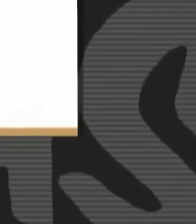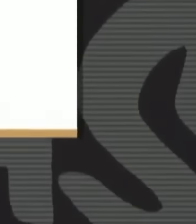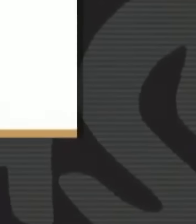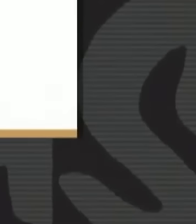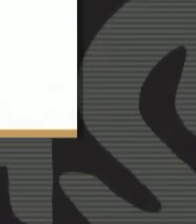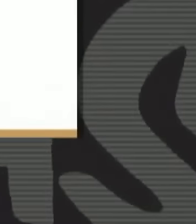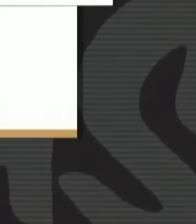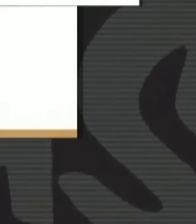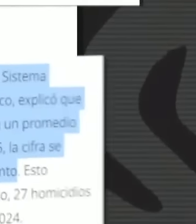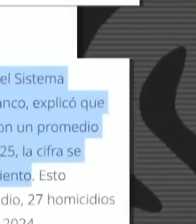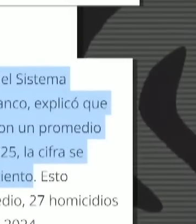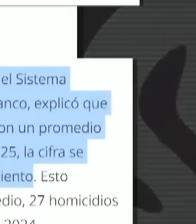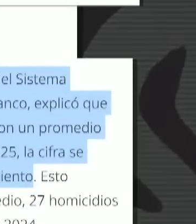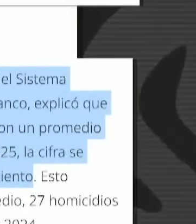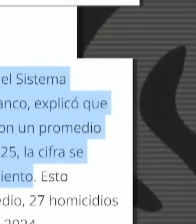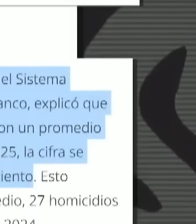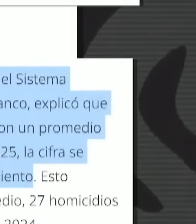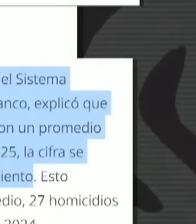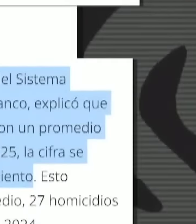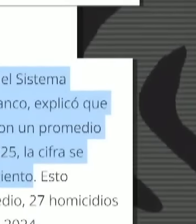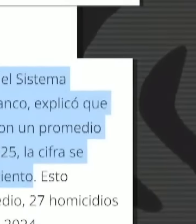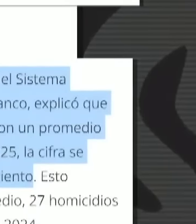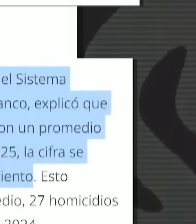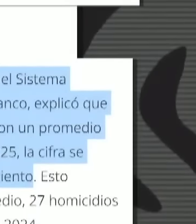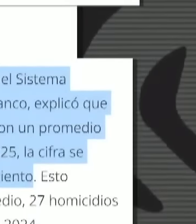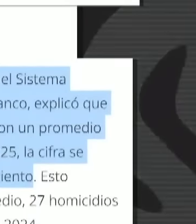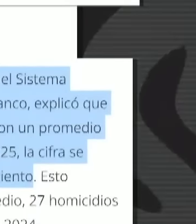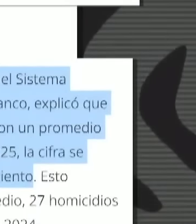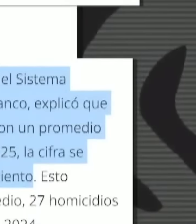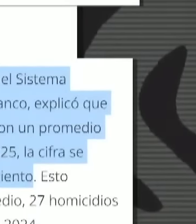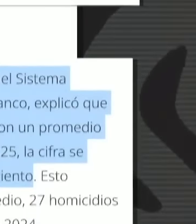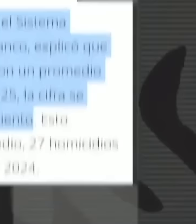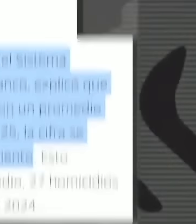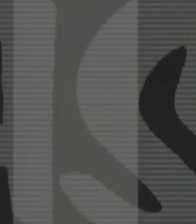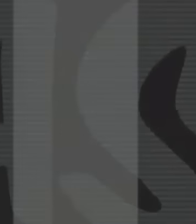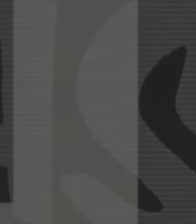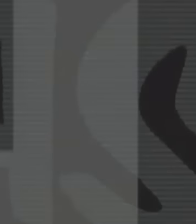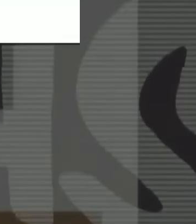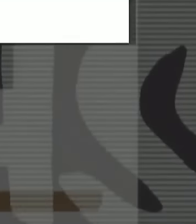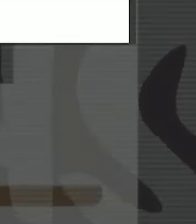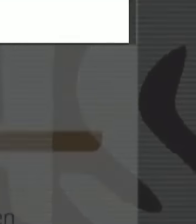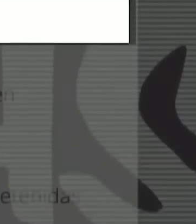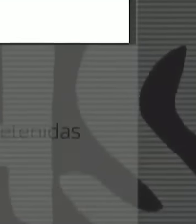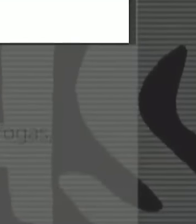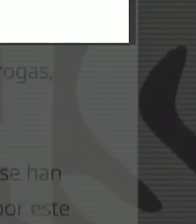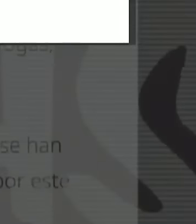del 32% en el promedio diario de homicidios dolosos y la detención de 34,690 personas